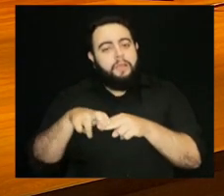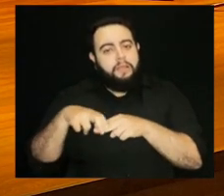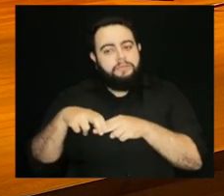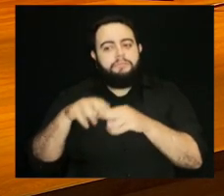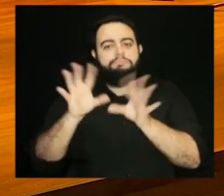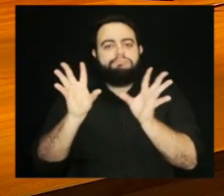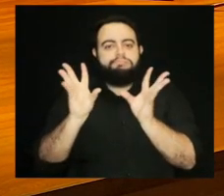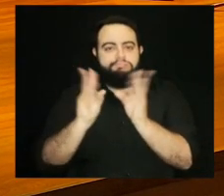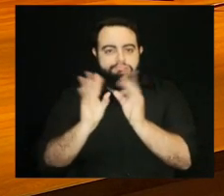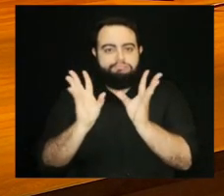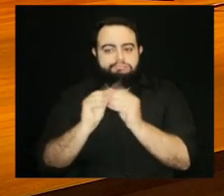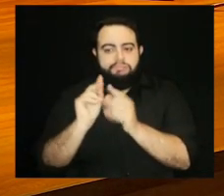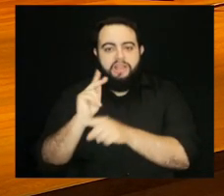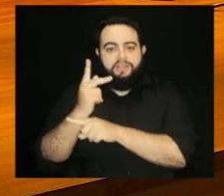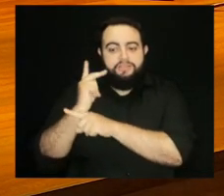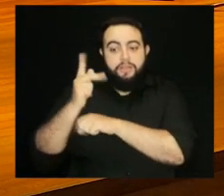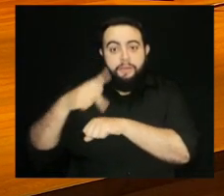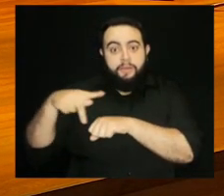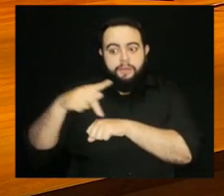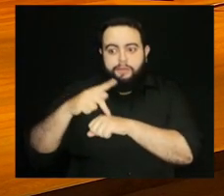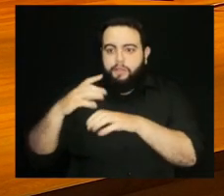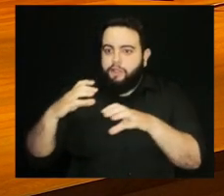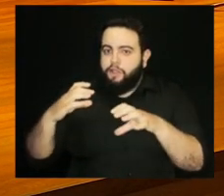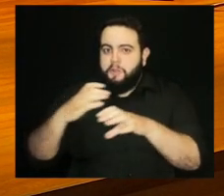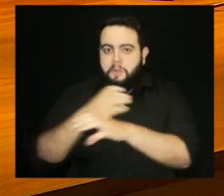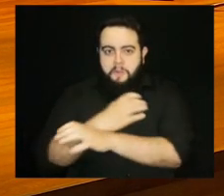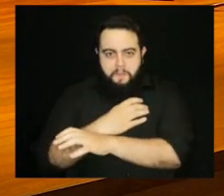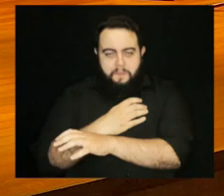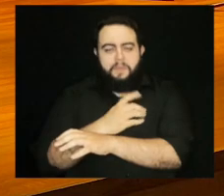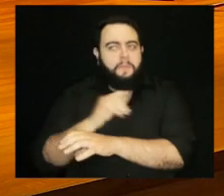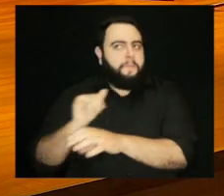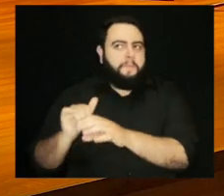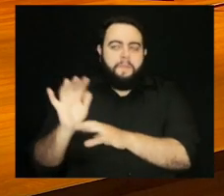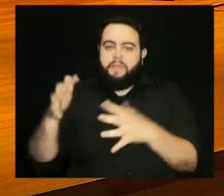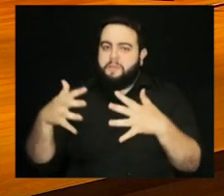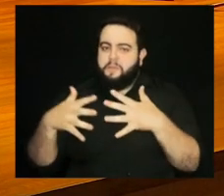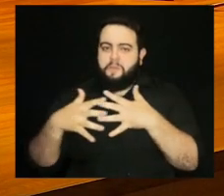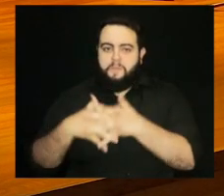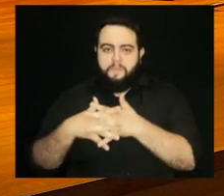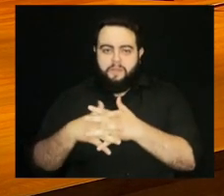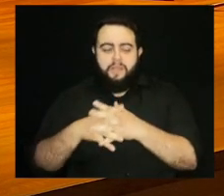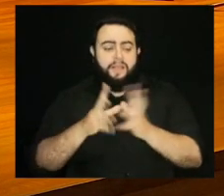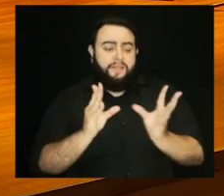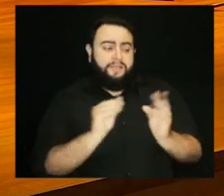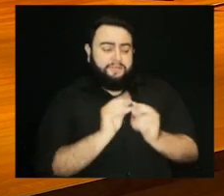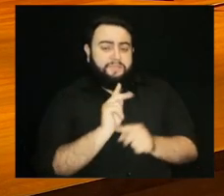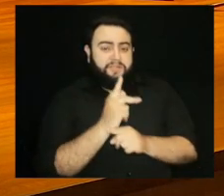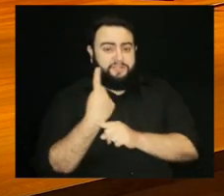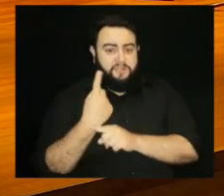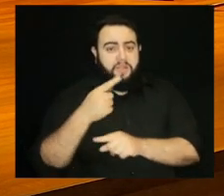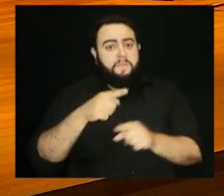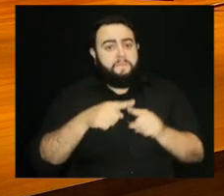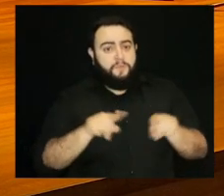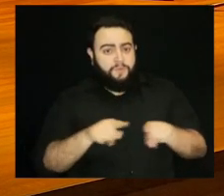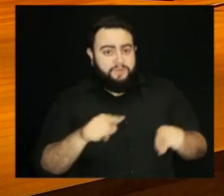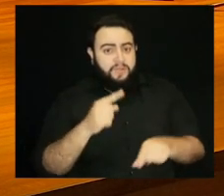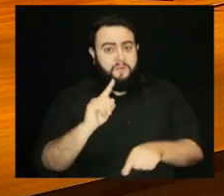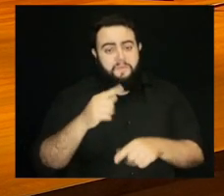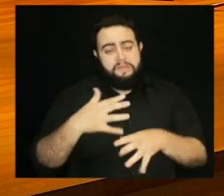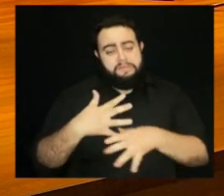do que resumir a história de uma da música de uma cidade né, ainda que grosso modo. Bom, deixa